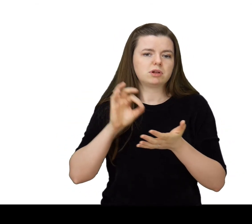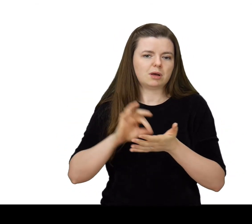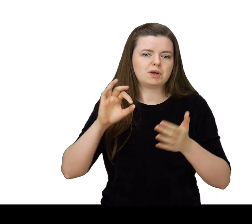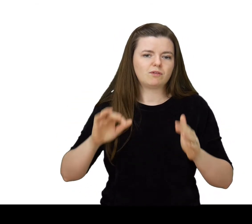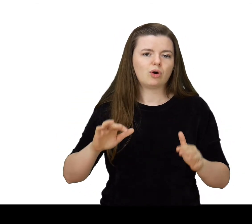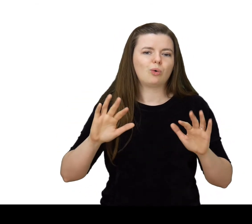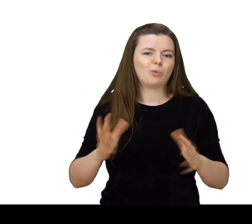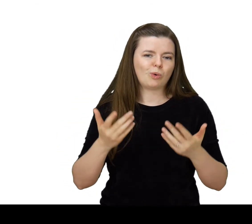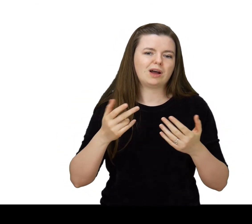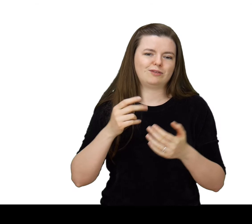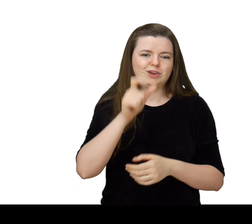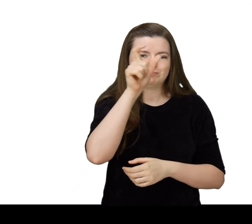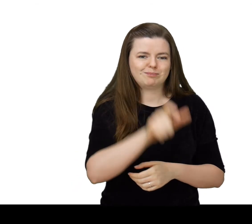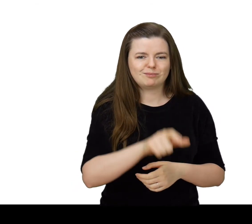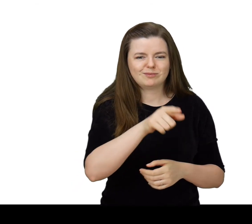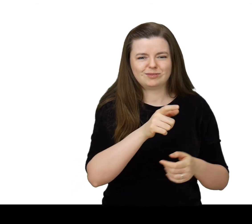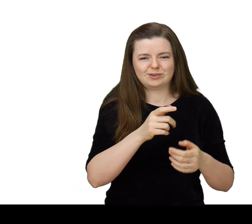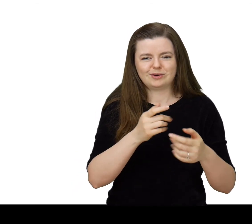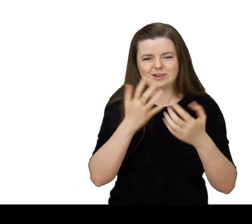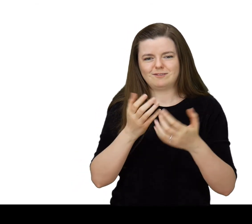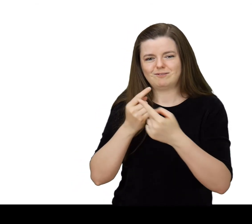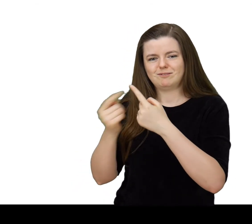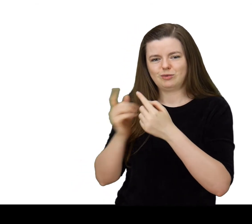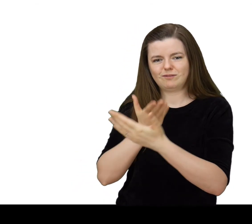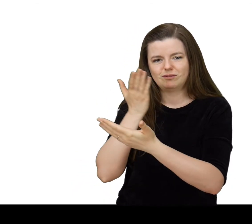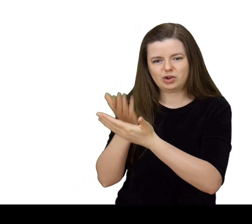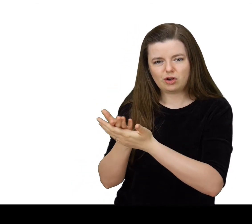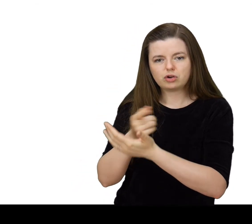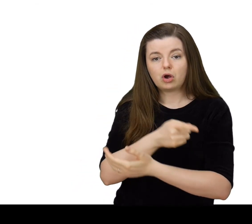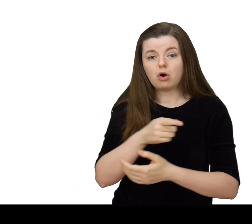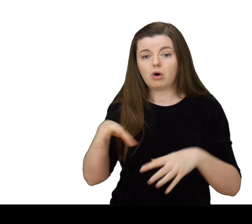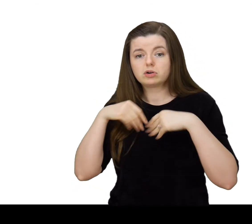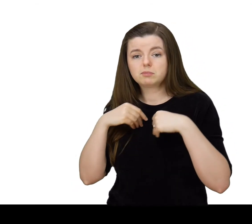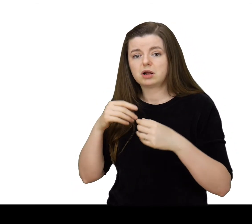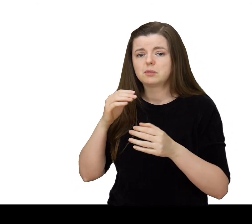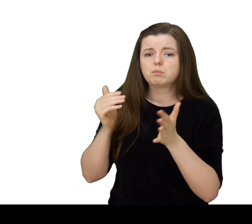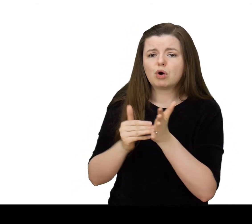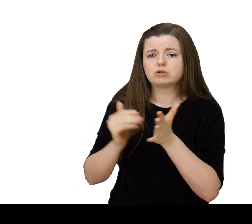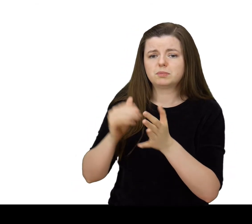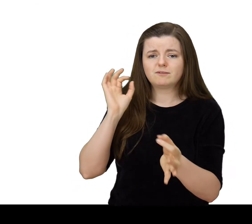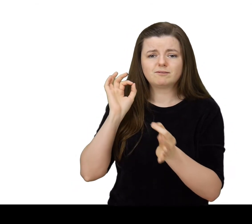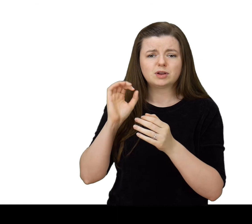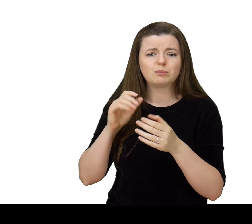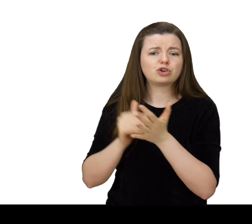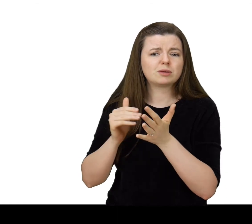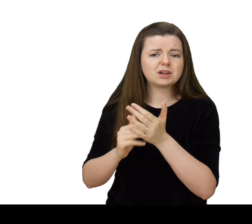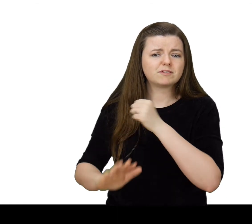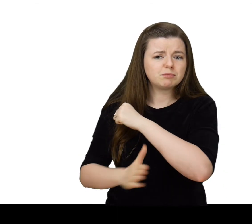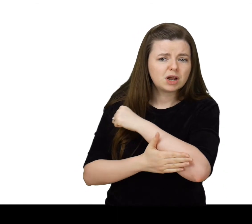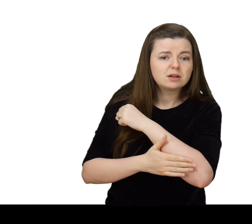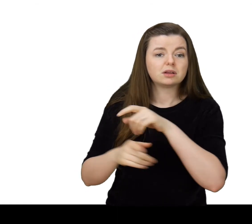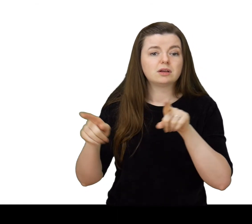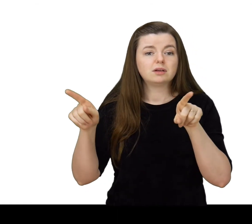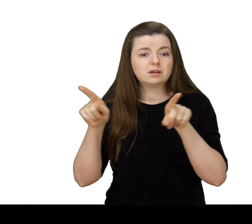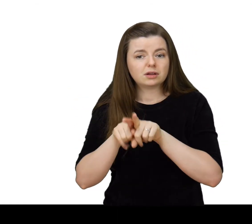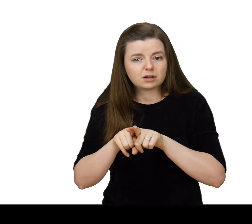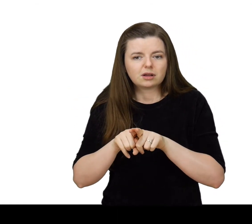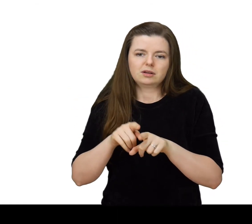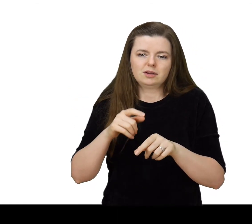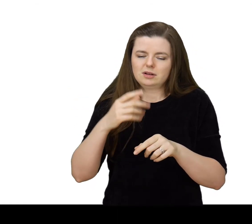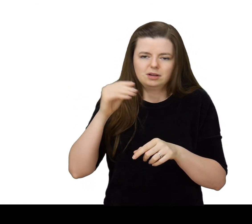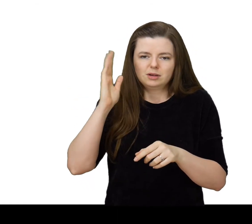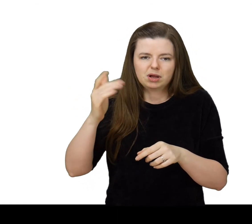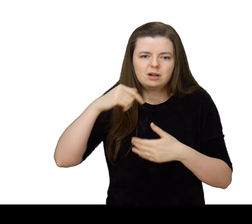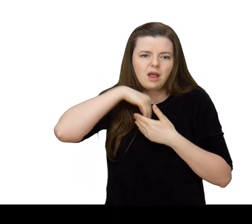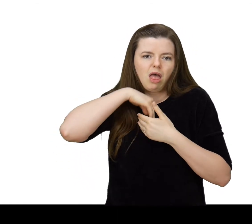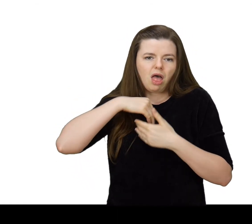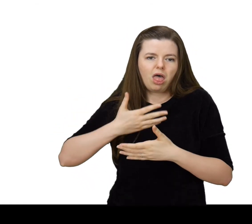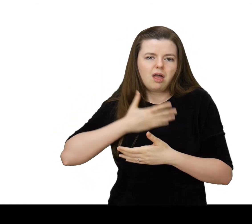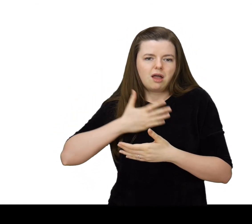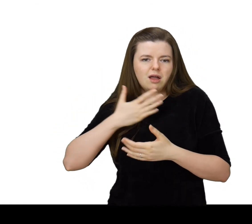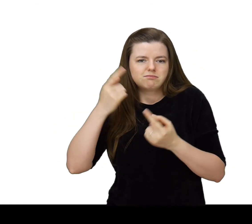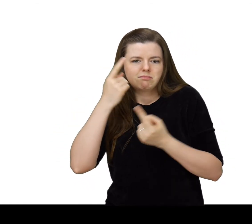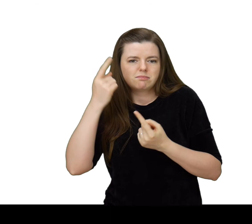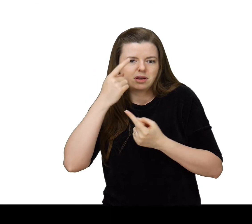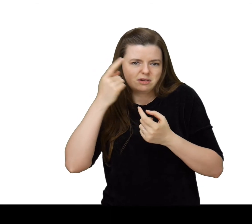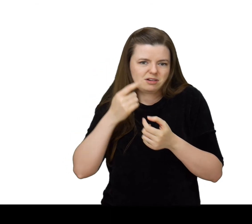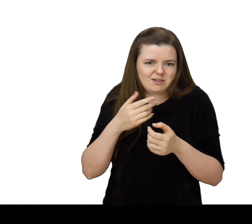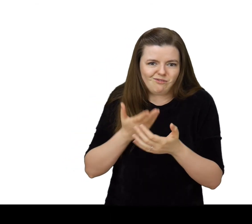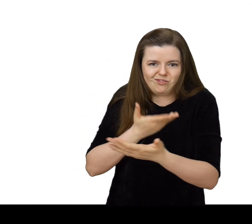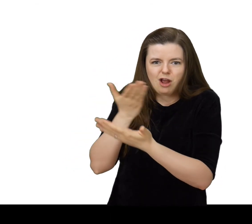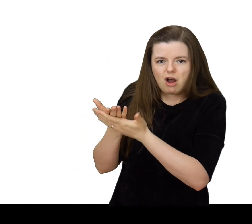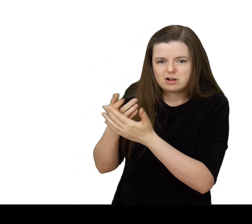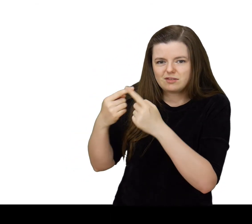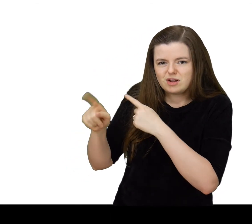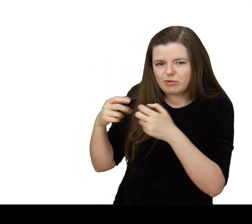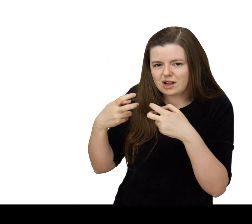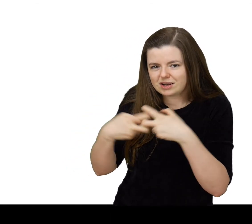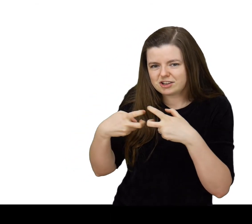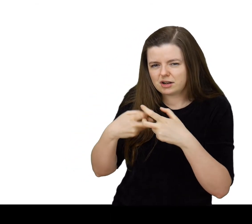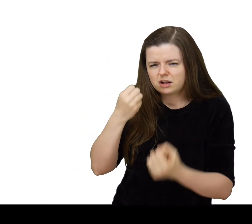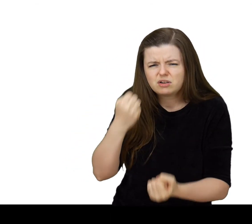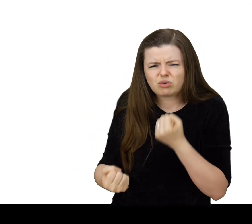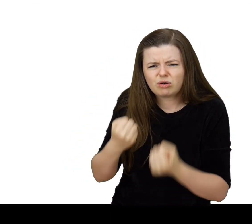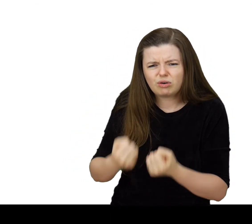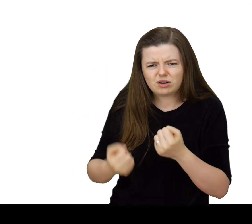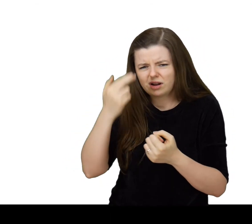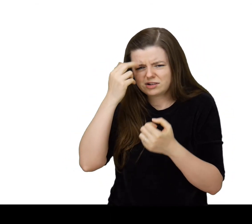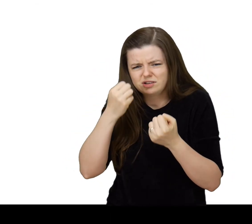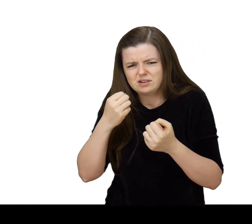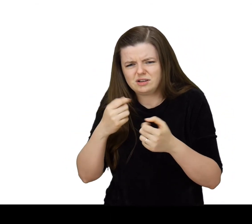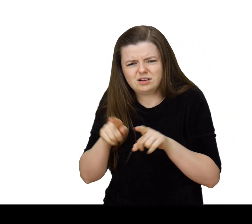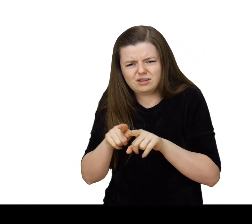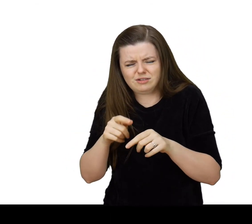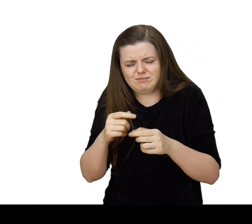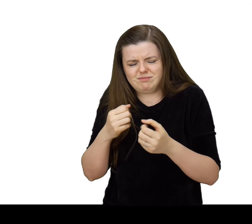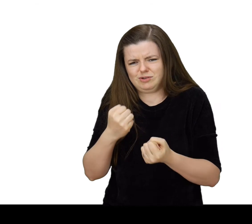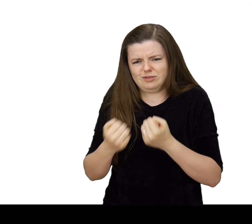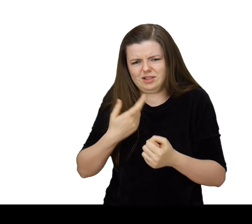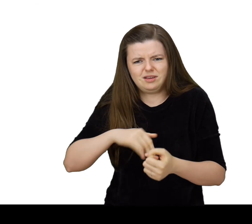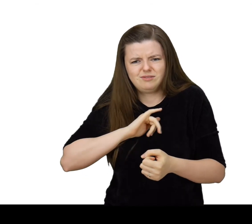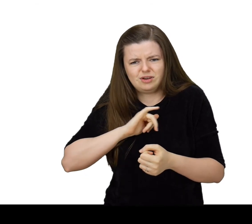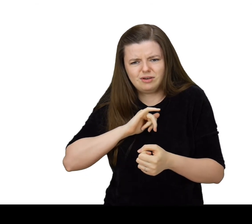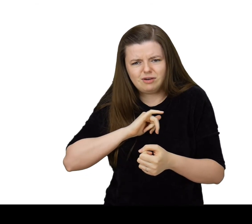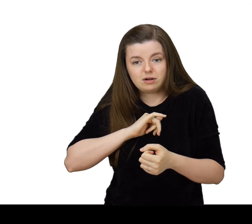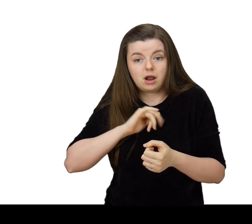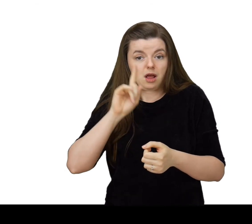z pewnością ułatwi Wnioskodawcy uzyskać potrzebne wsparcie i rozwieje obawy, że aplikowanie drogą elektroniczną jest trudne i uciążliwe.